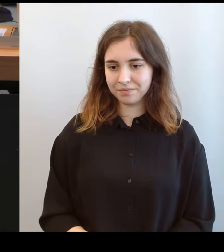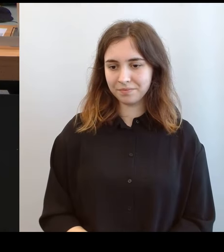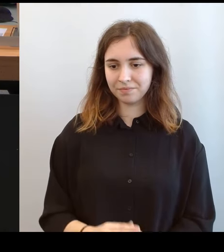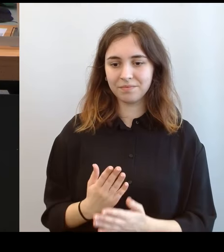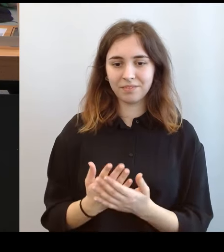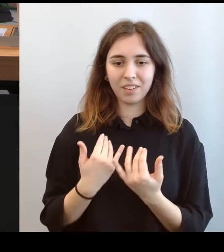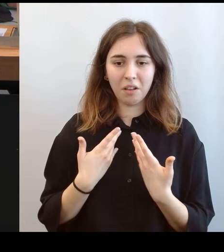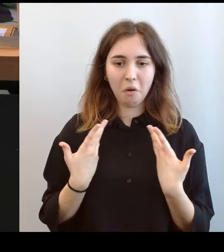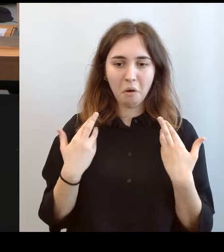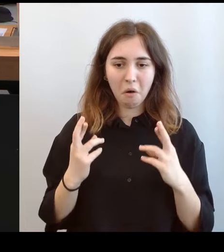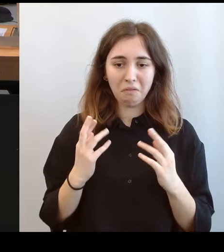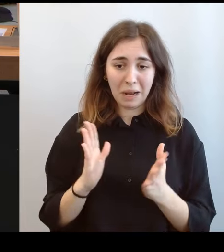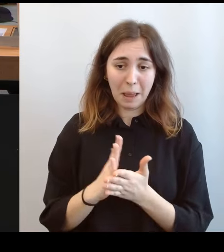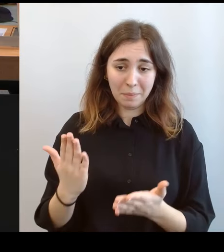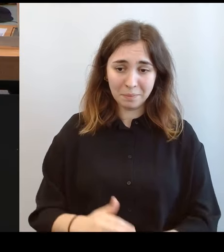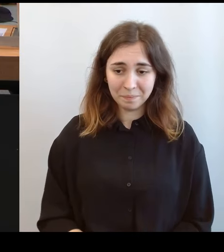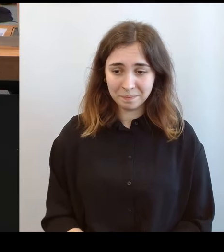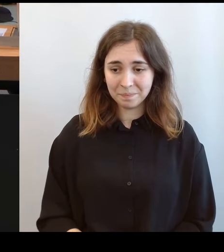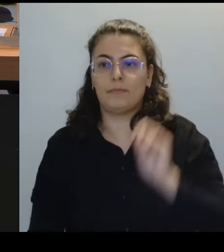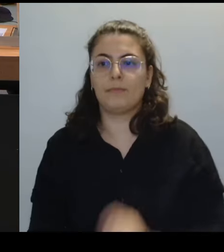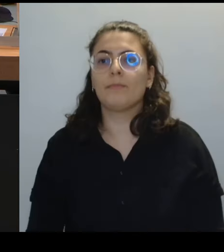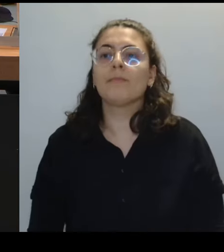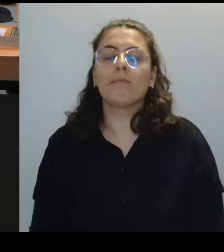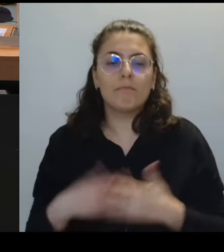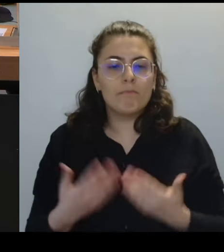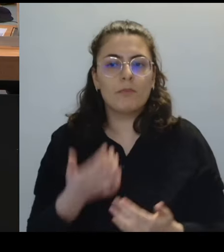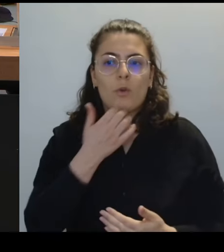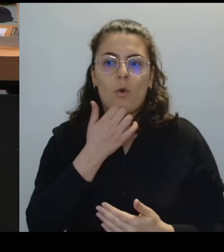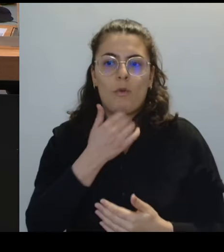Menschen im Gesundheitssystem treffen könnten. Vielen Dank. (Beifall)